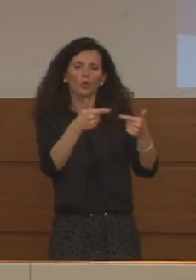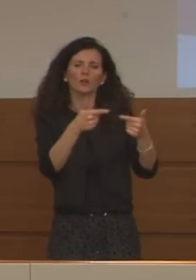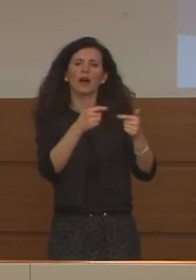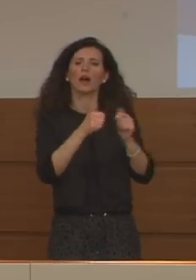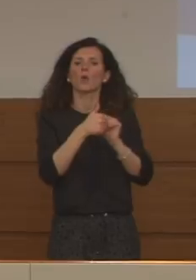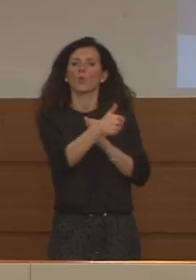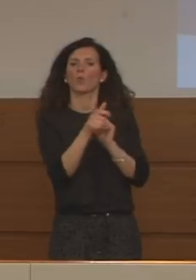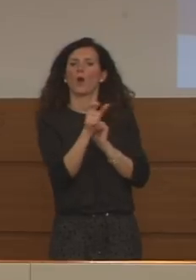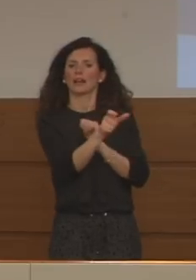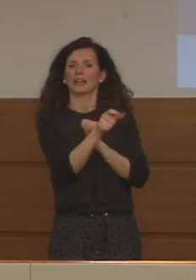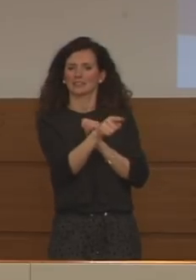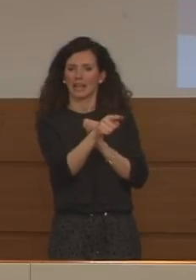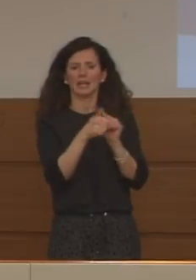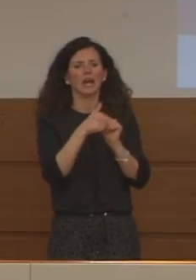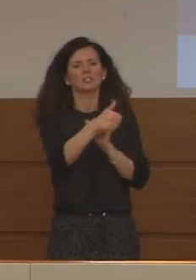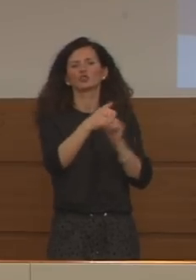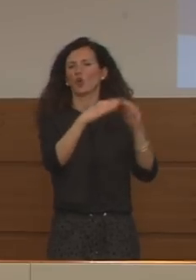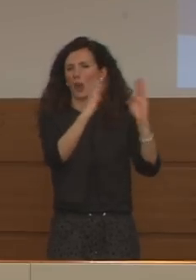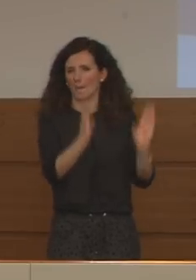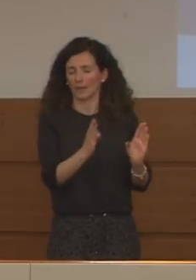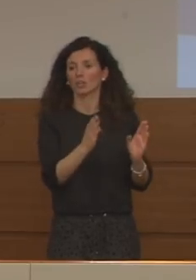quindi questo sicuramente è un elemento importante.